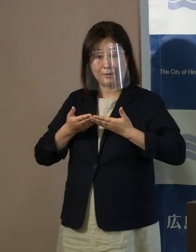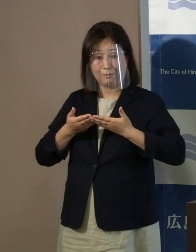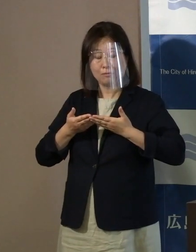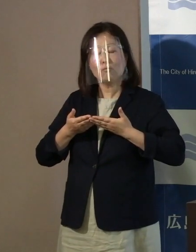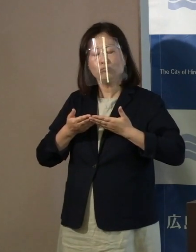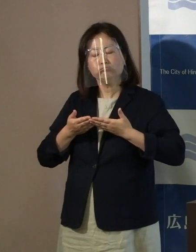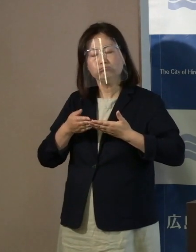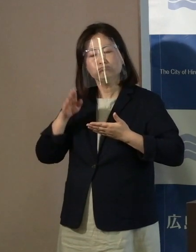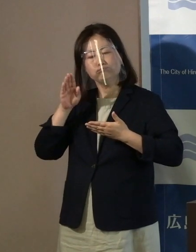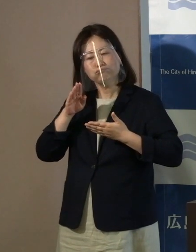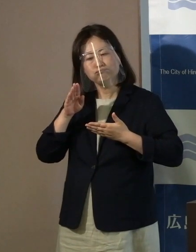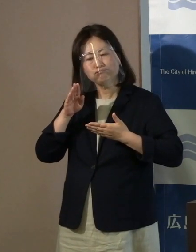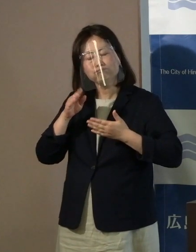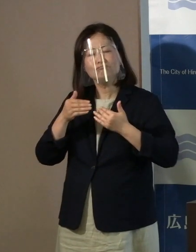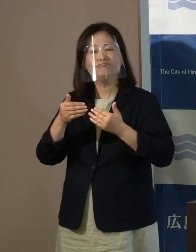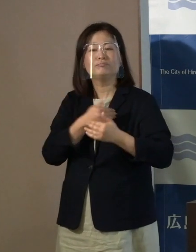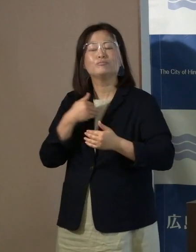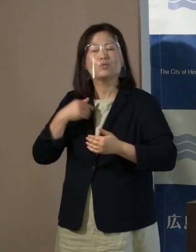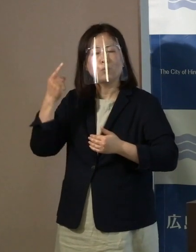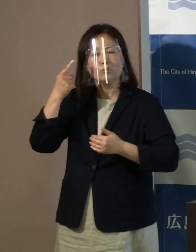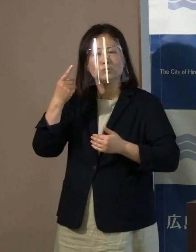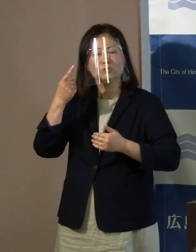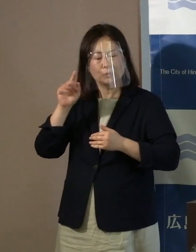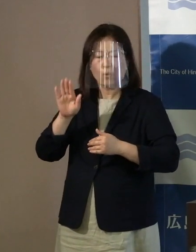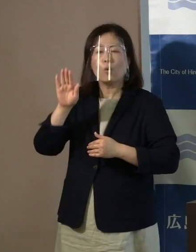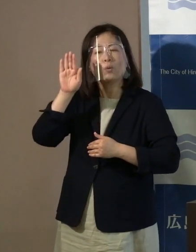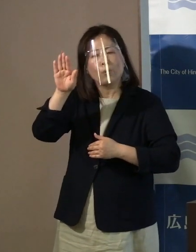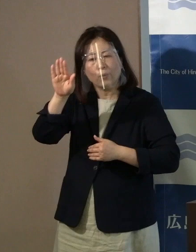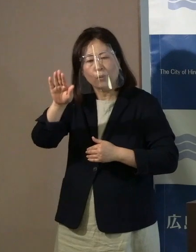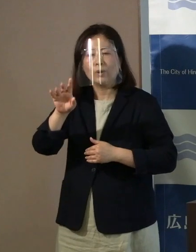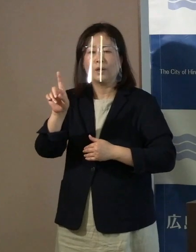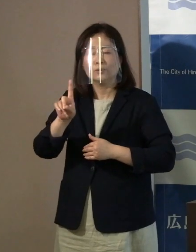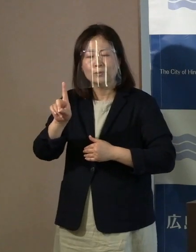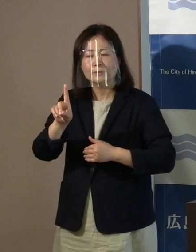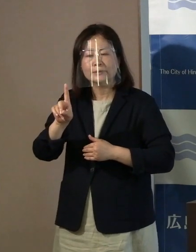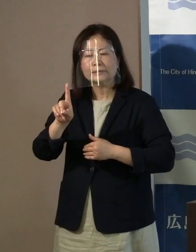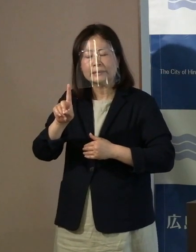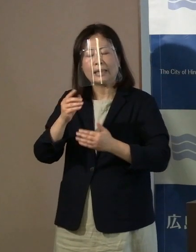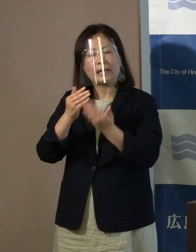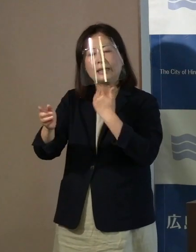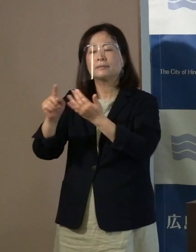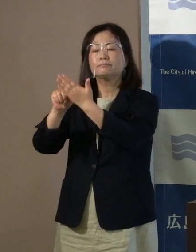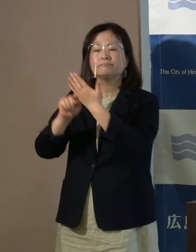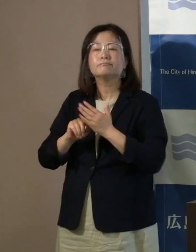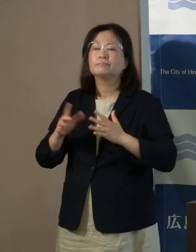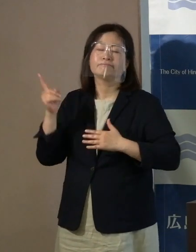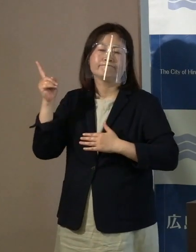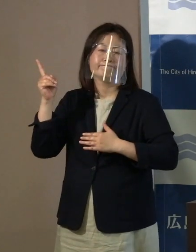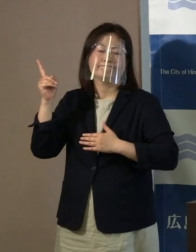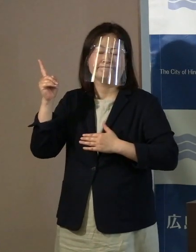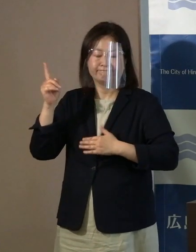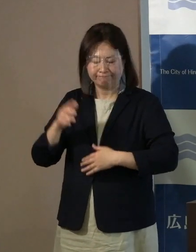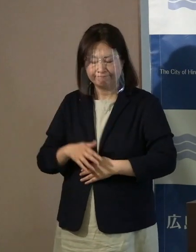その先について､まだまだ明確でない部分が あったりしますので､